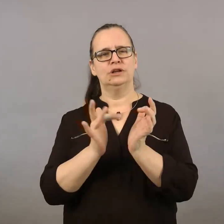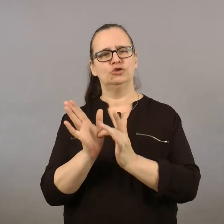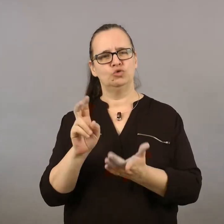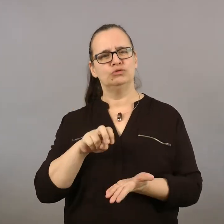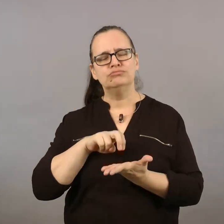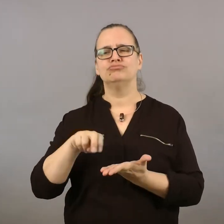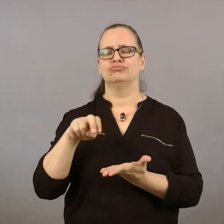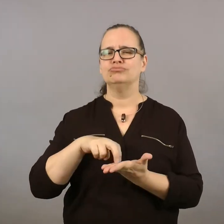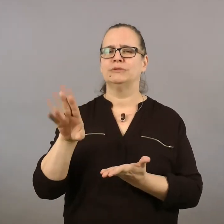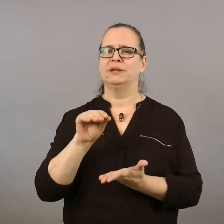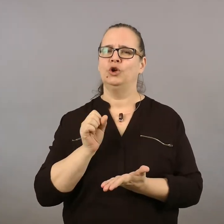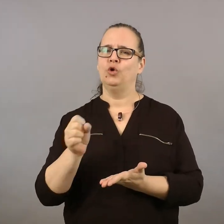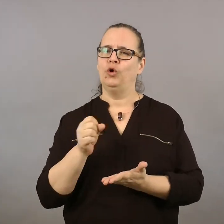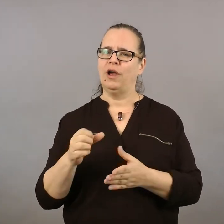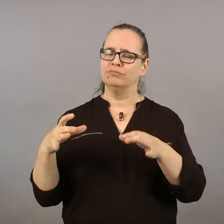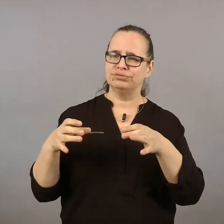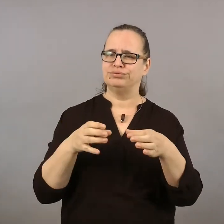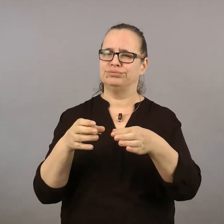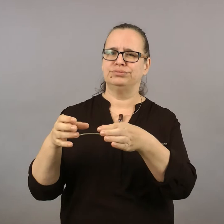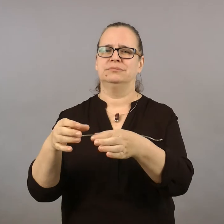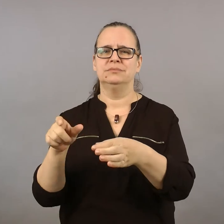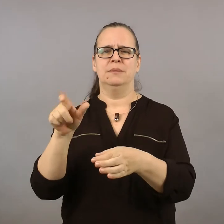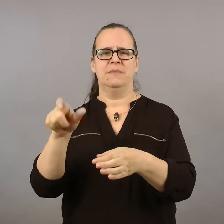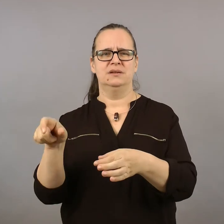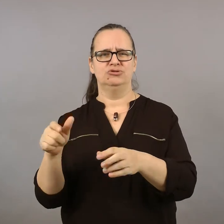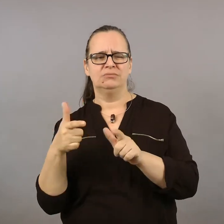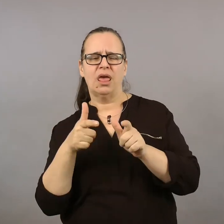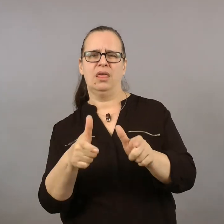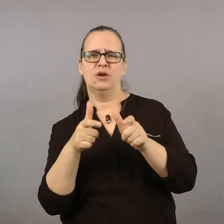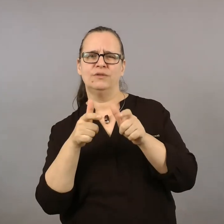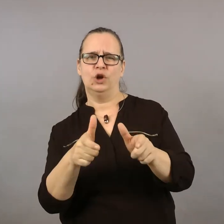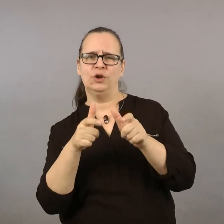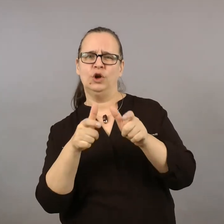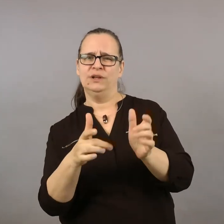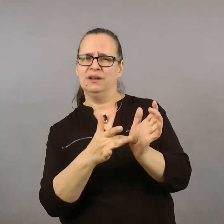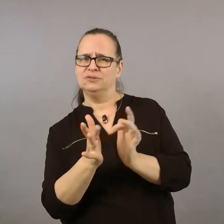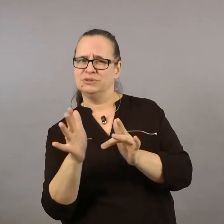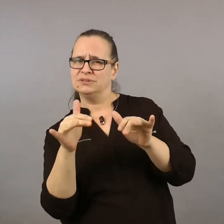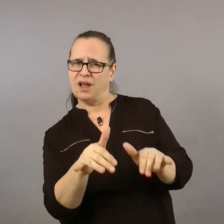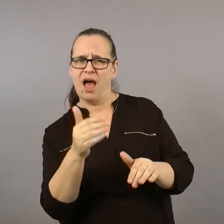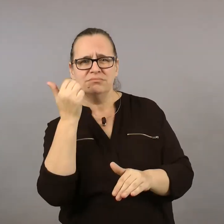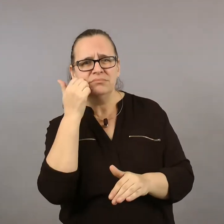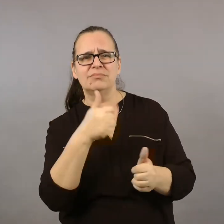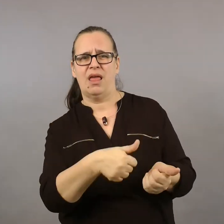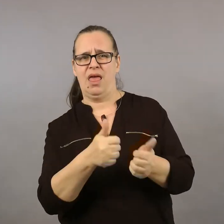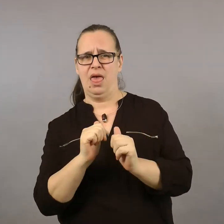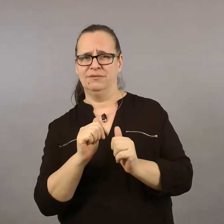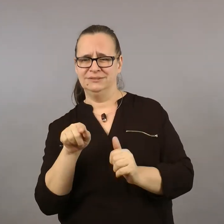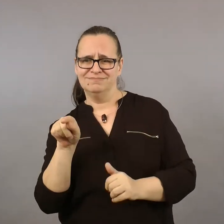Jesus ist mit der Gruppe seiner Jünger unterwegs Ein Mann ruft laut zu Jesus „Bitte hilf mir!“